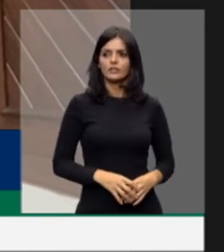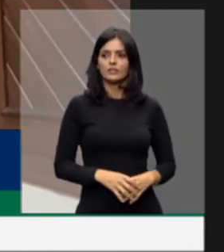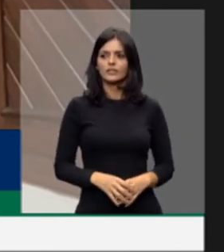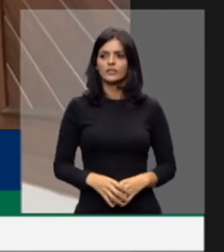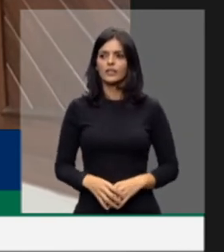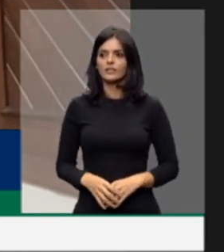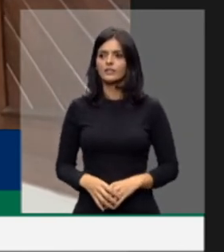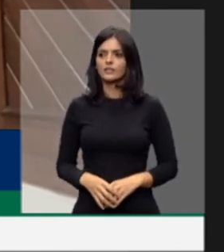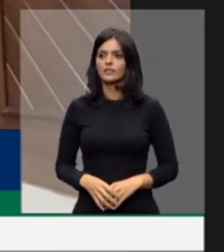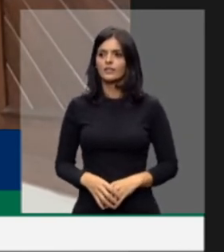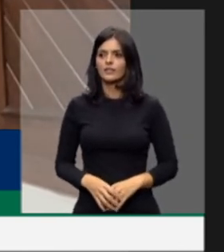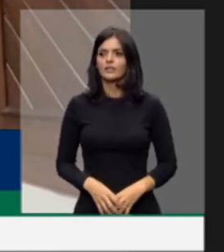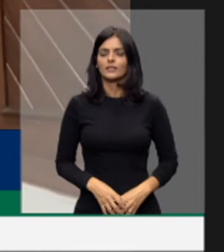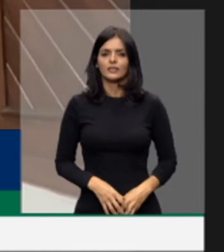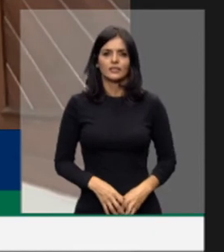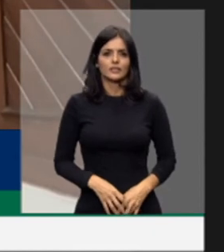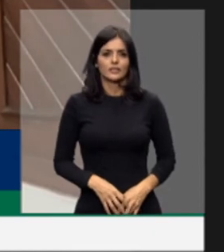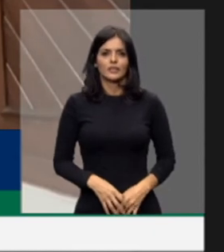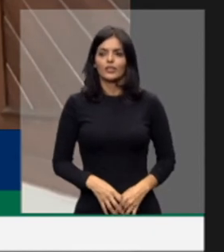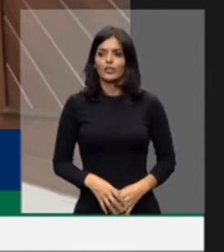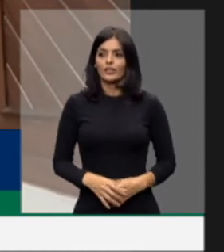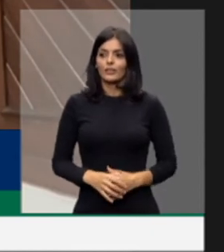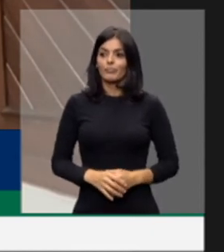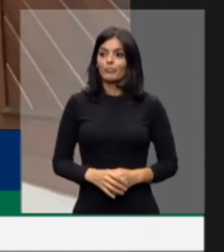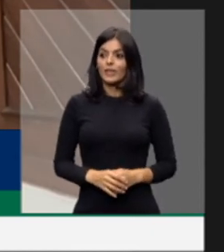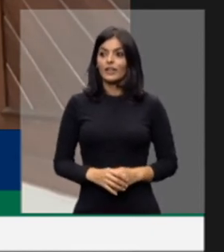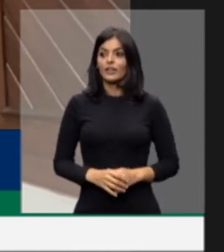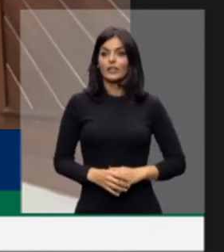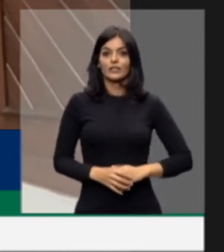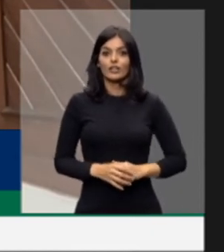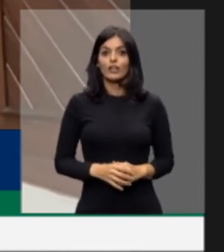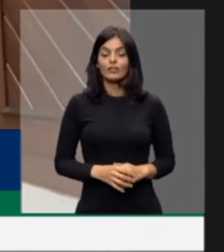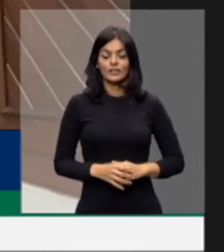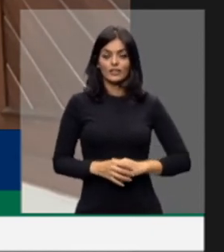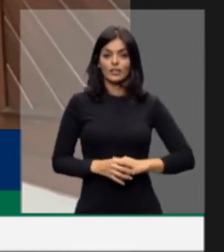FUNDEB NATURALMENTE ATENDENDO AOS PRINCÍPIOS FUNDAMENTAIS DE DESTINAR RECURSO PÚBLICO